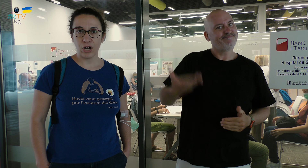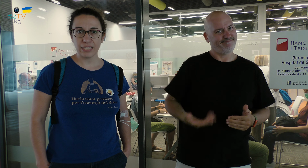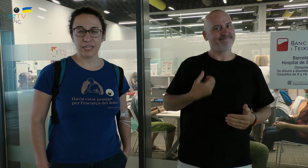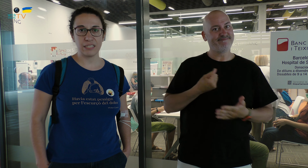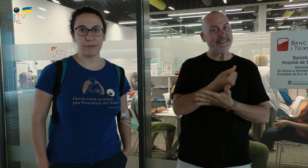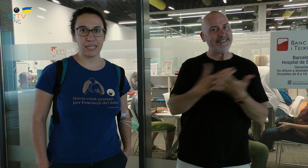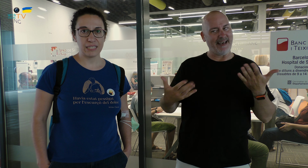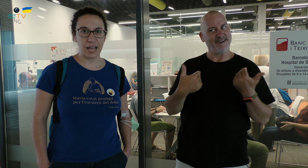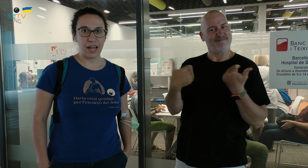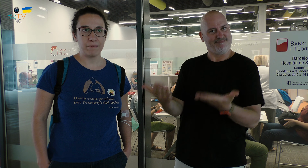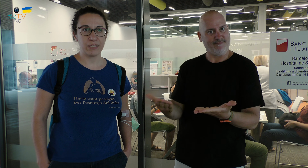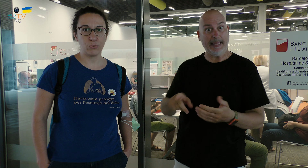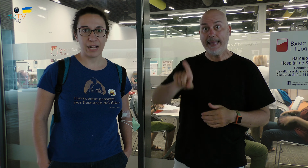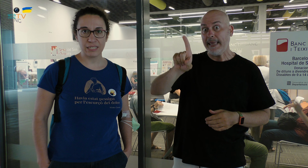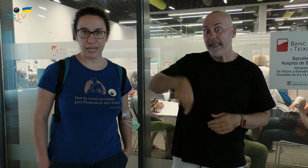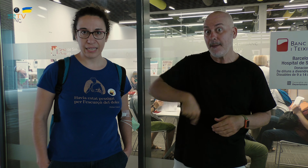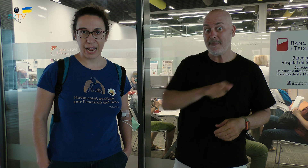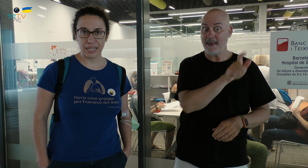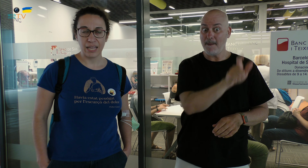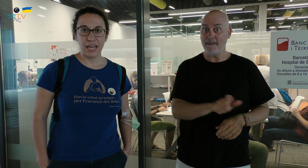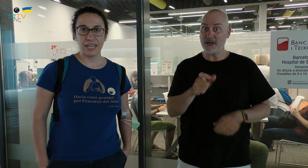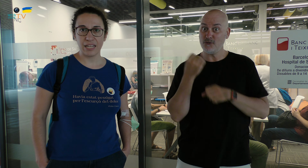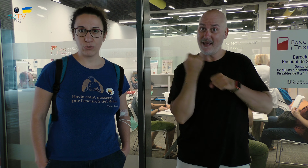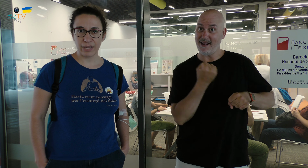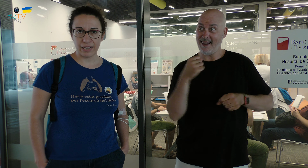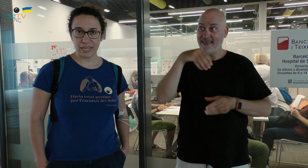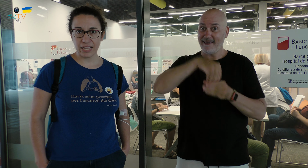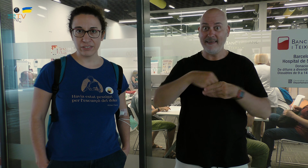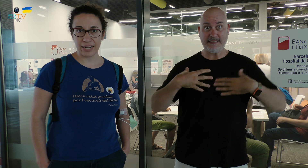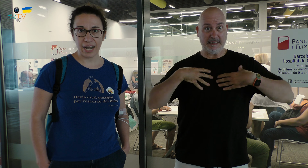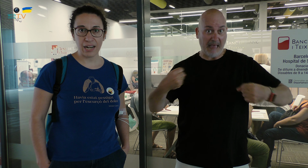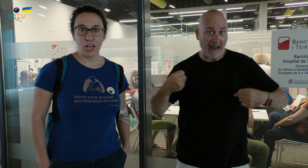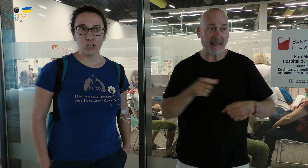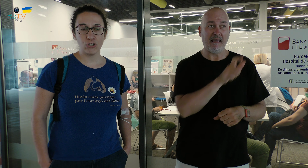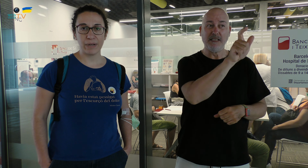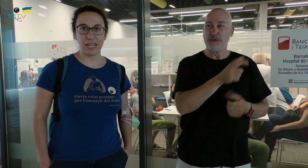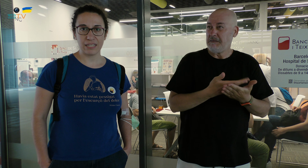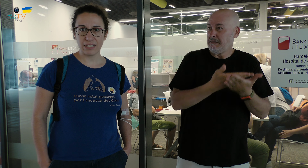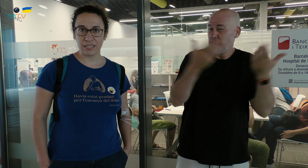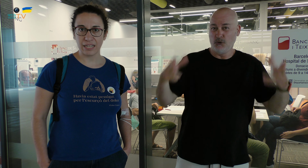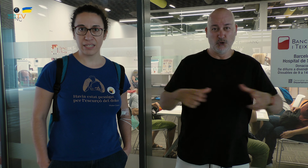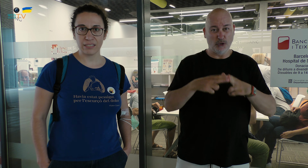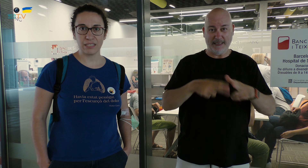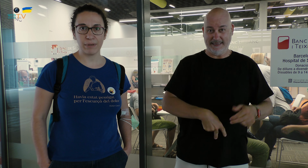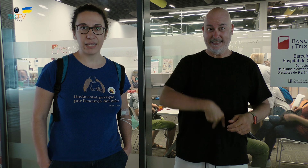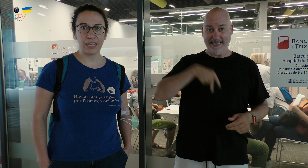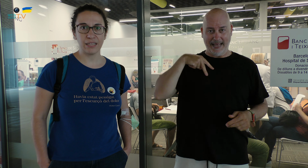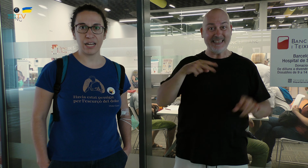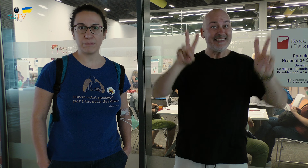i alhora sensibilitzar al personal sanitari i a la ciutadania en general sobre les necessitats d’accessibilitat